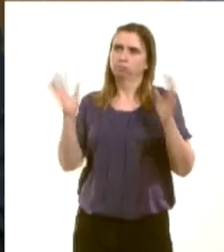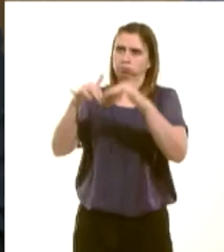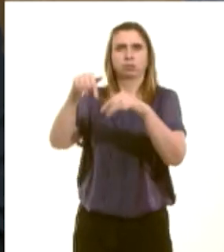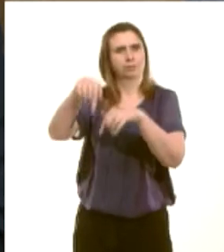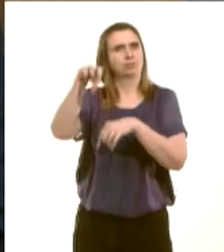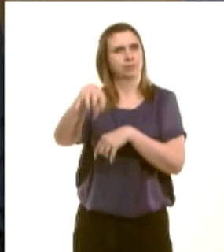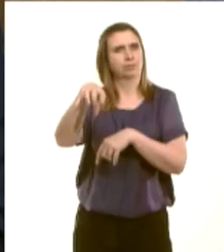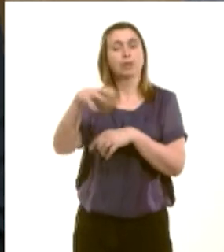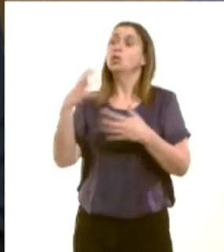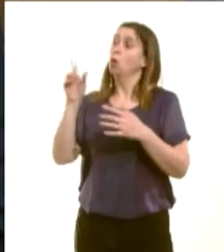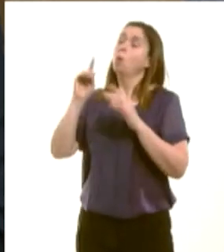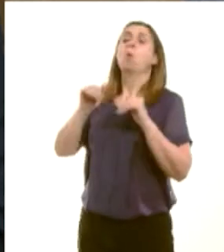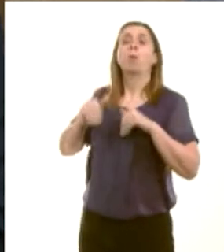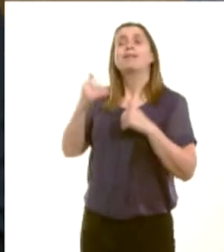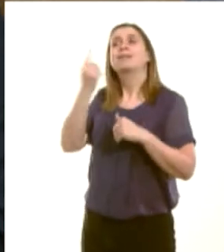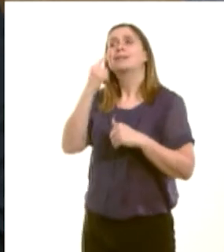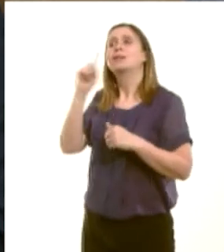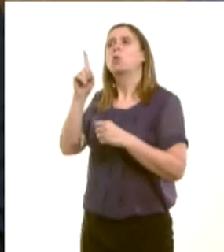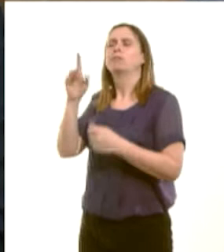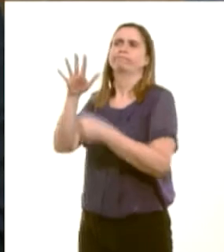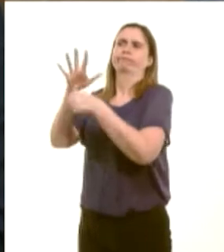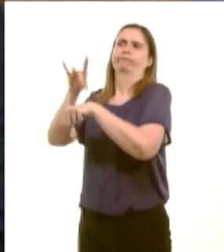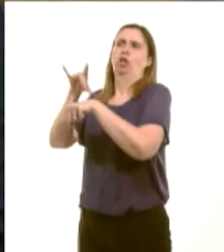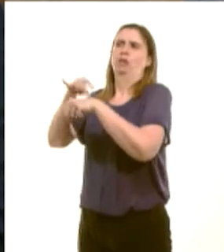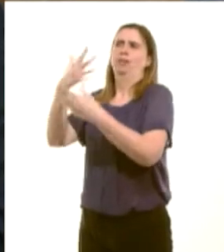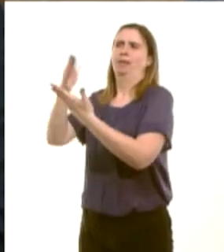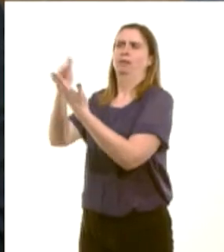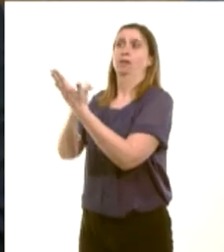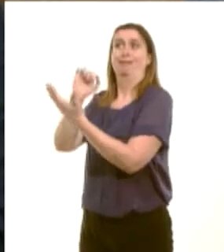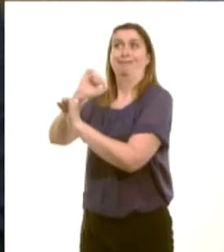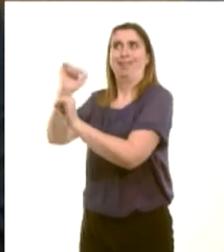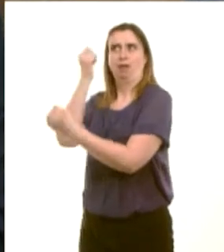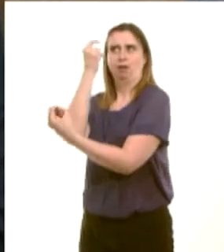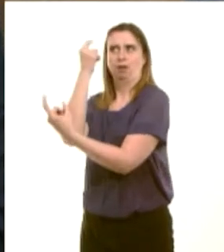to examineóthe paper thatís been put forward by the consultants in order to examine its